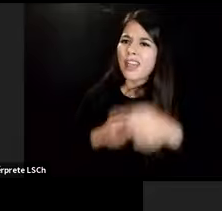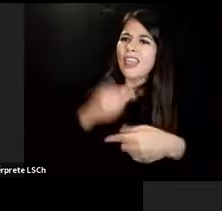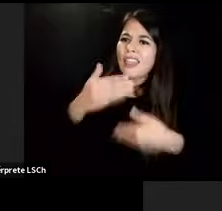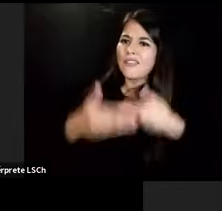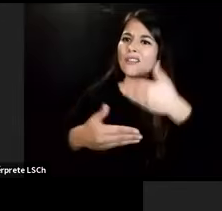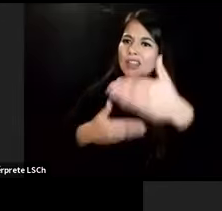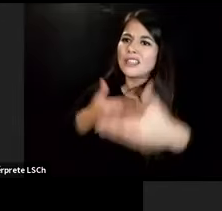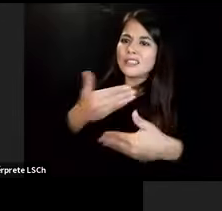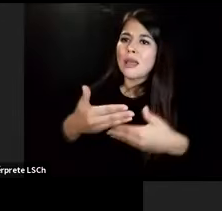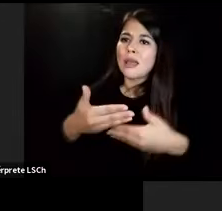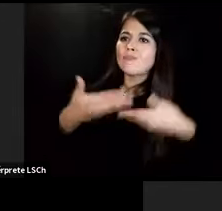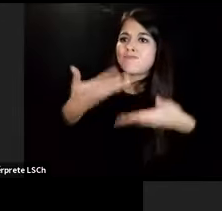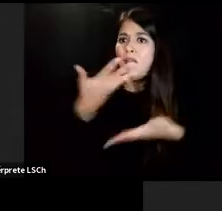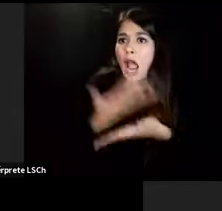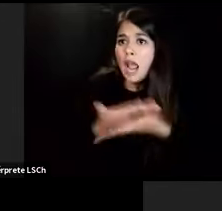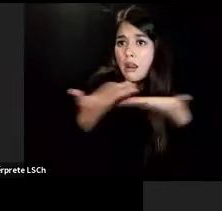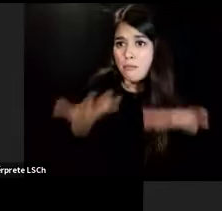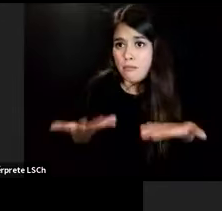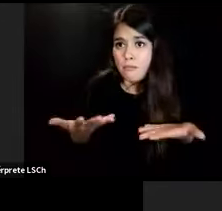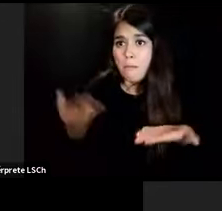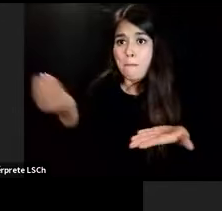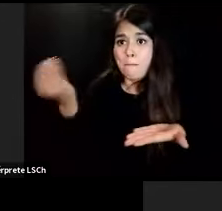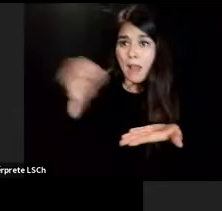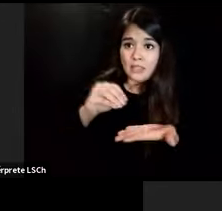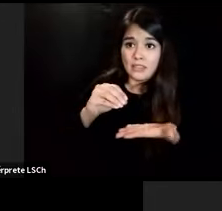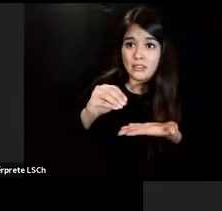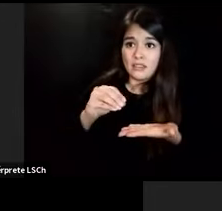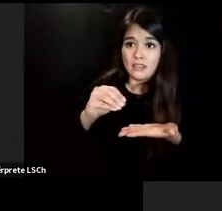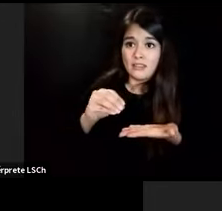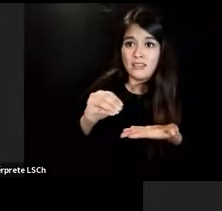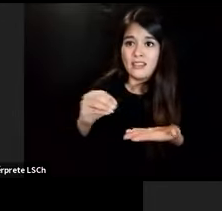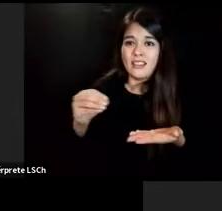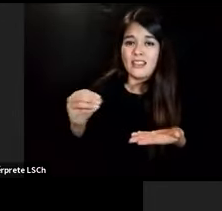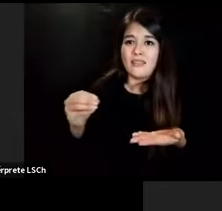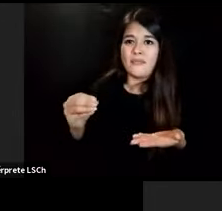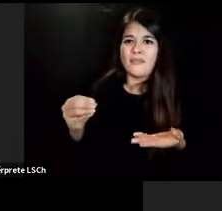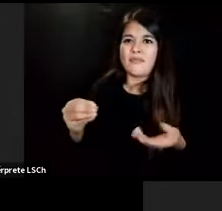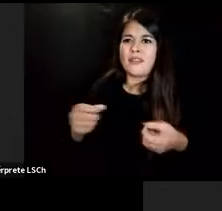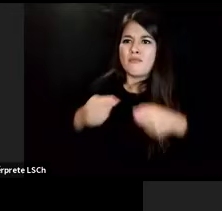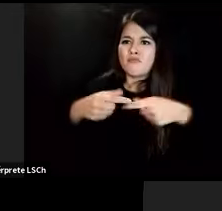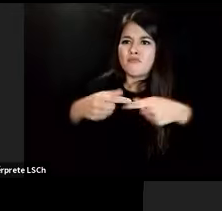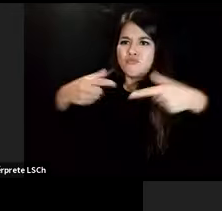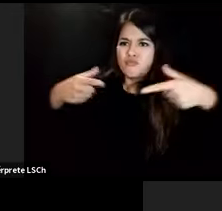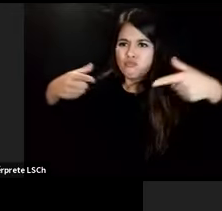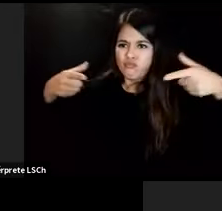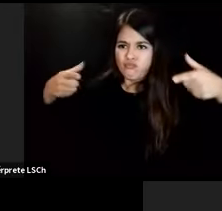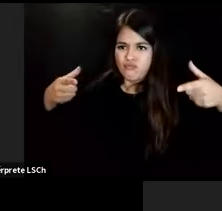en nuestro mundo, está llegando cada vez más, pero sin embargo volvamos a los